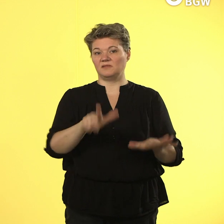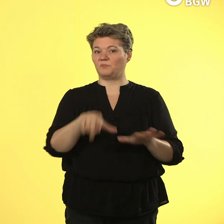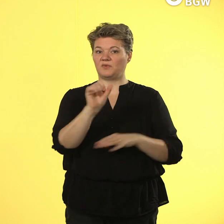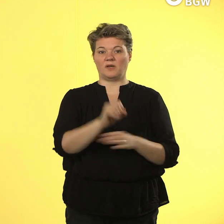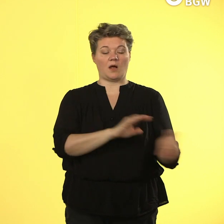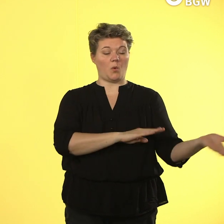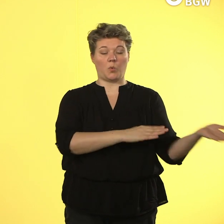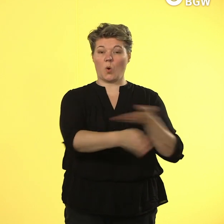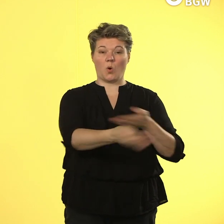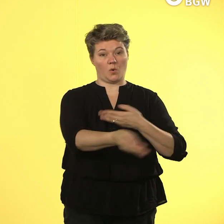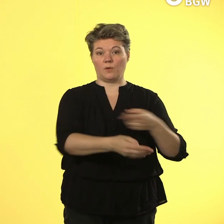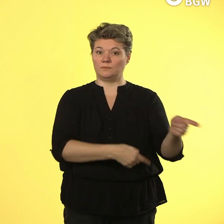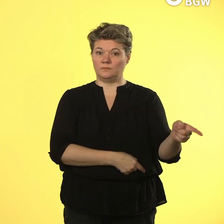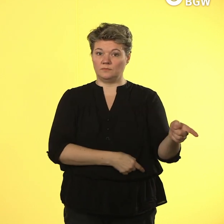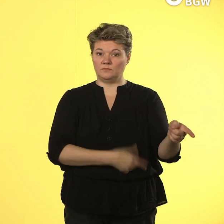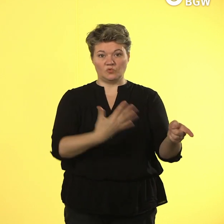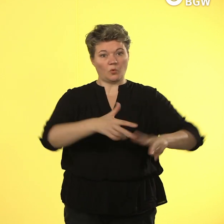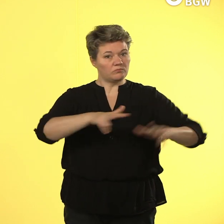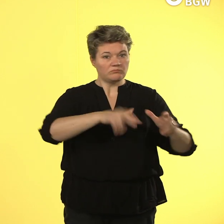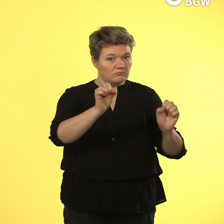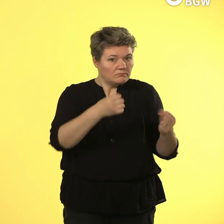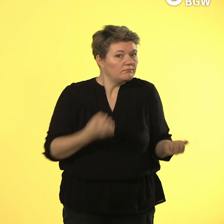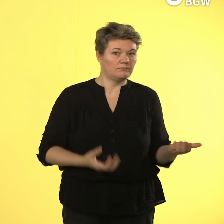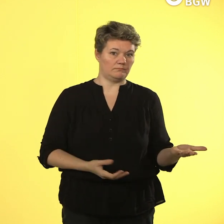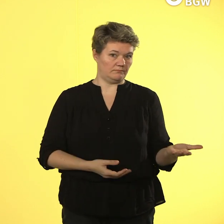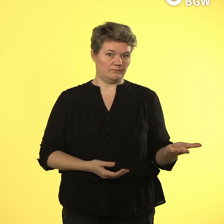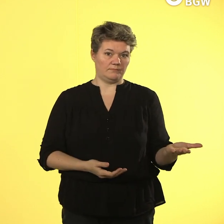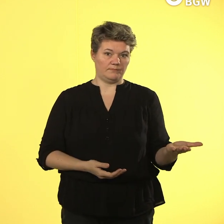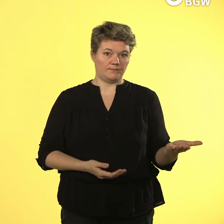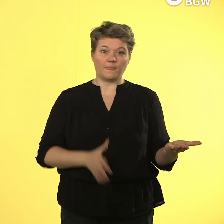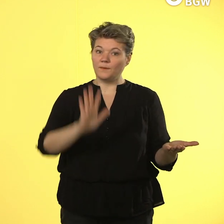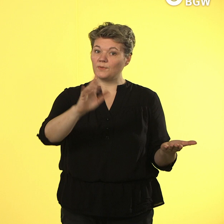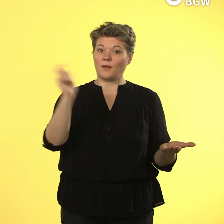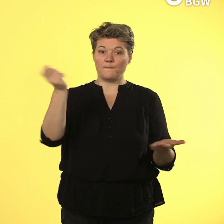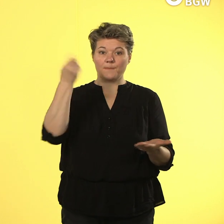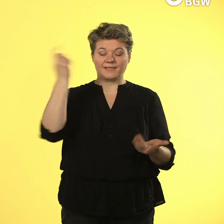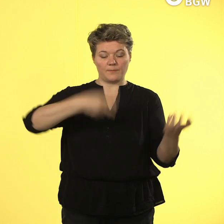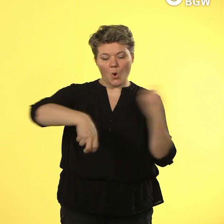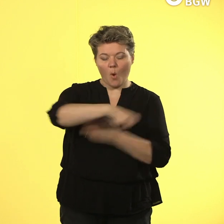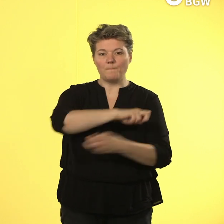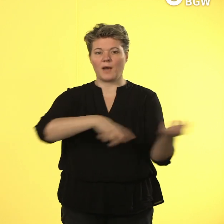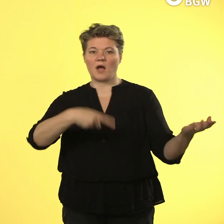Sie werden Ihre Betriebskultur, den Umgang mit Frau Meier, die Krise mit Frau Meier und schon erst recht nicht